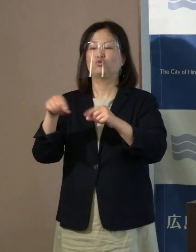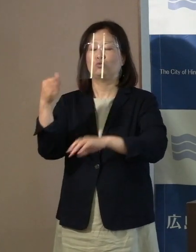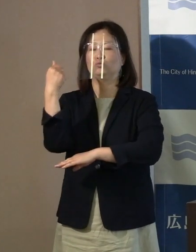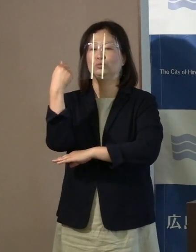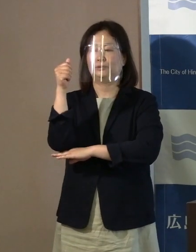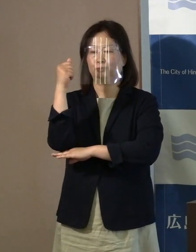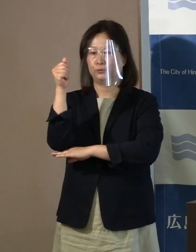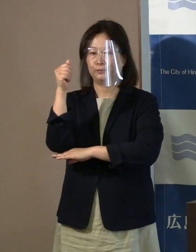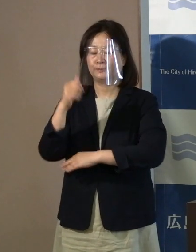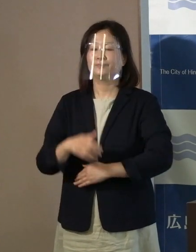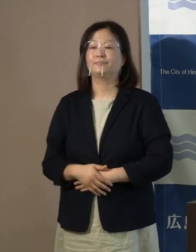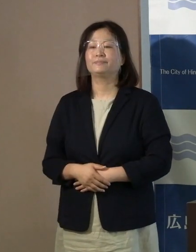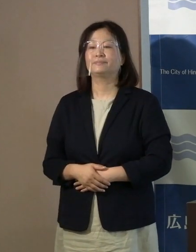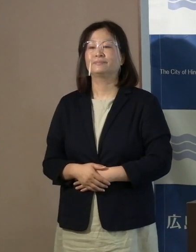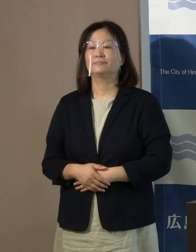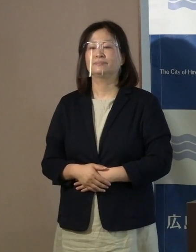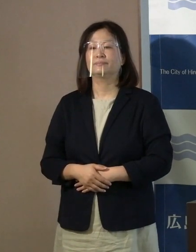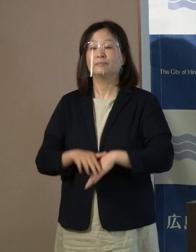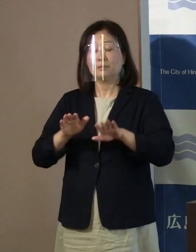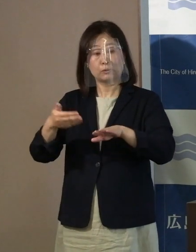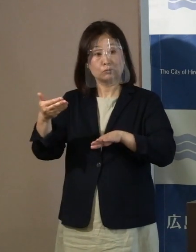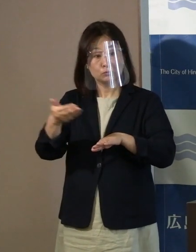(記者)今の質問に関連してなのですけれども､